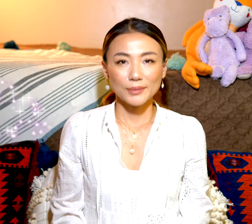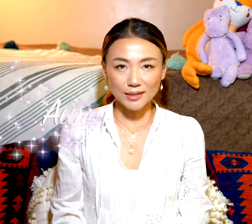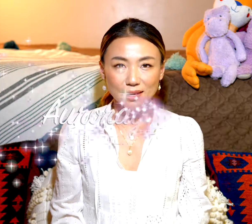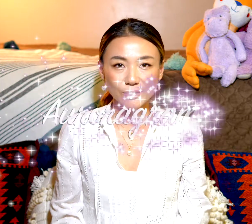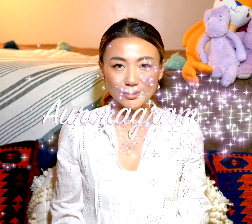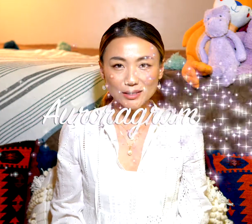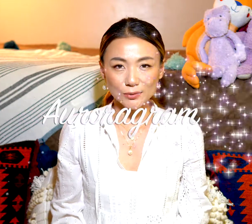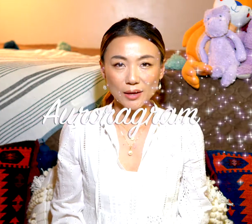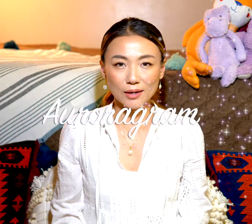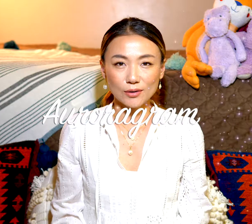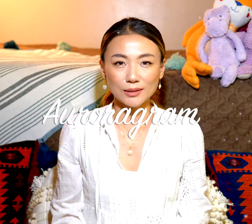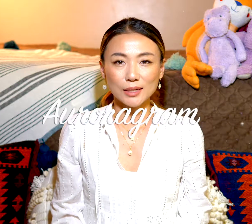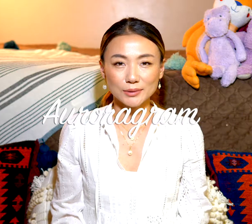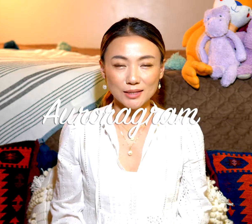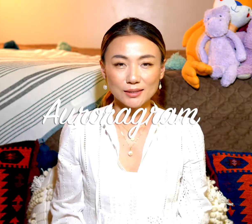皆さんこんにちはアローラグラムです！